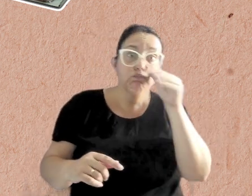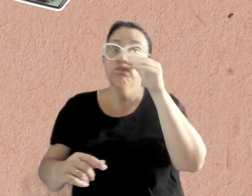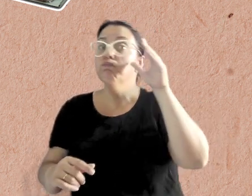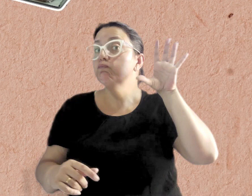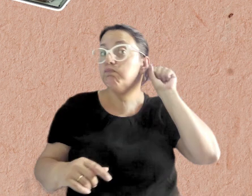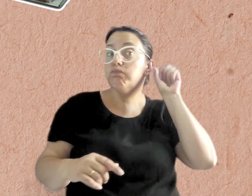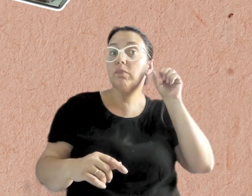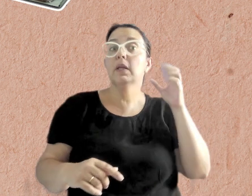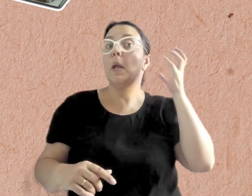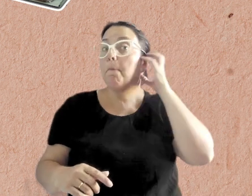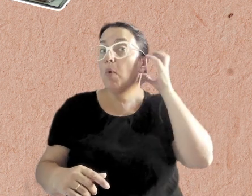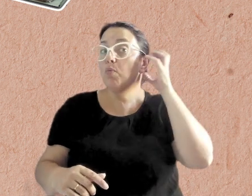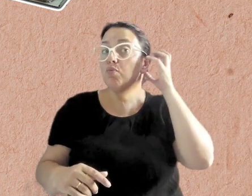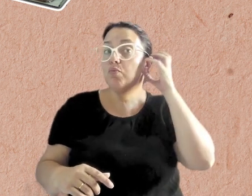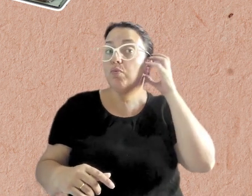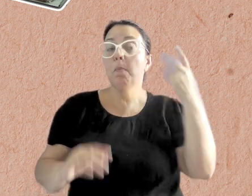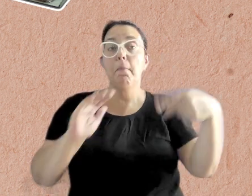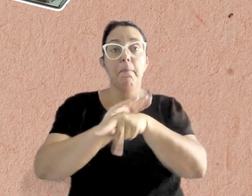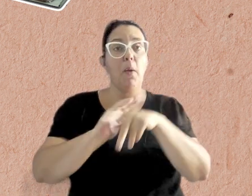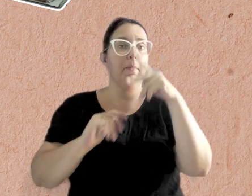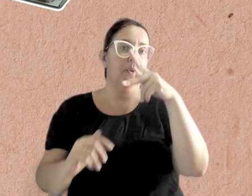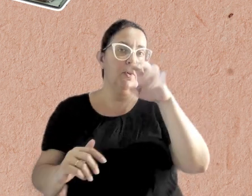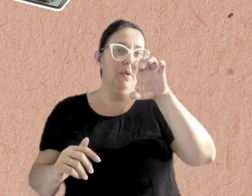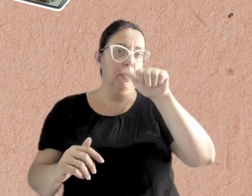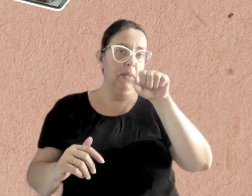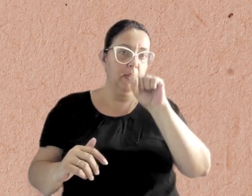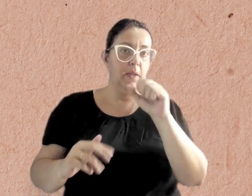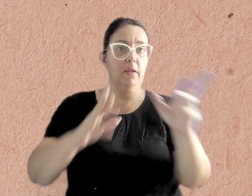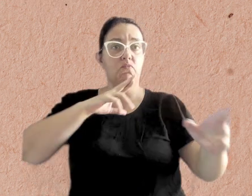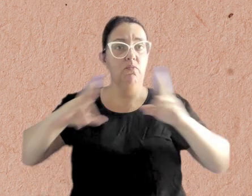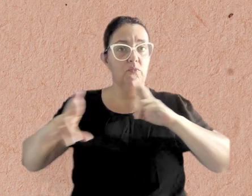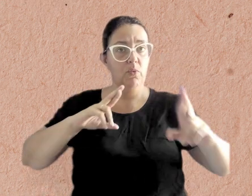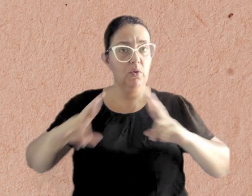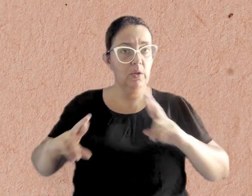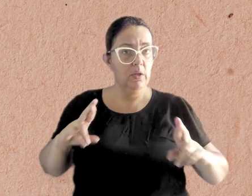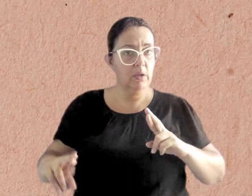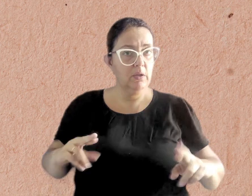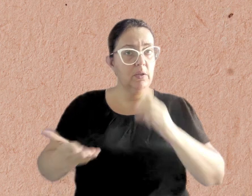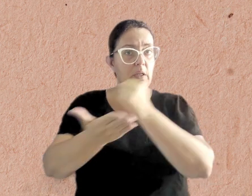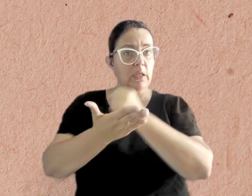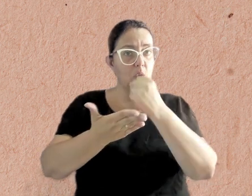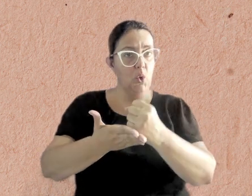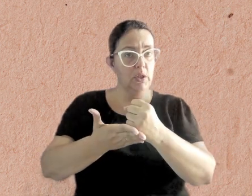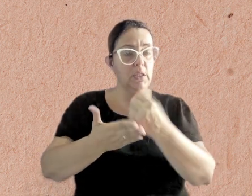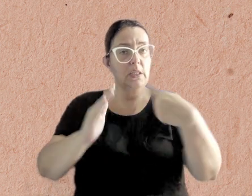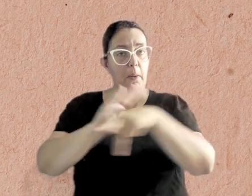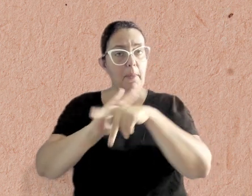e 28 podcasts produzidos pelos PEAs. Os resultados demonstraram a contribuição dos PEAs